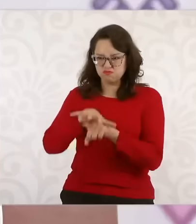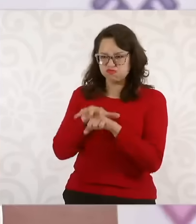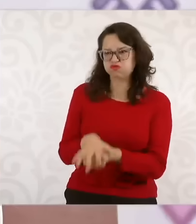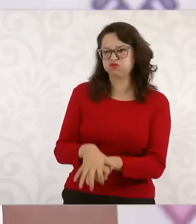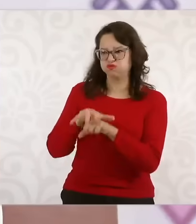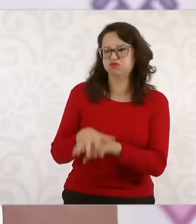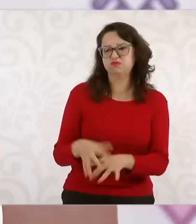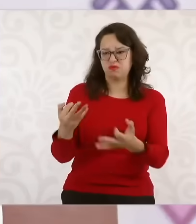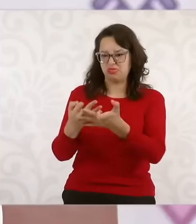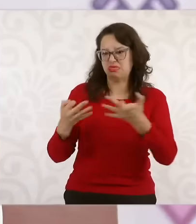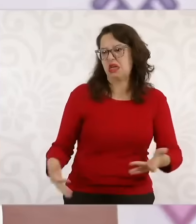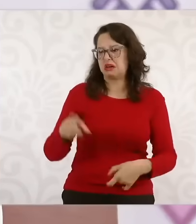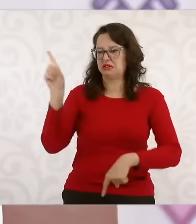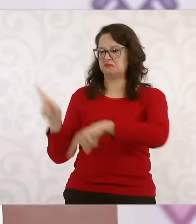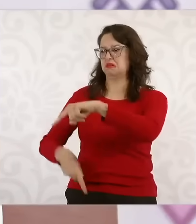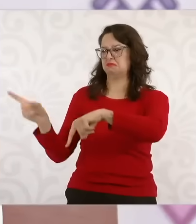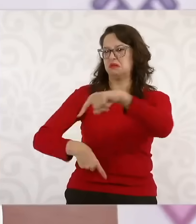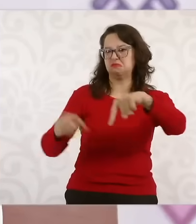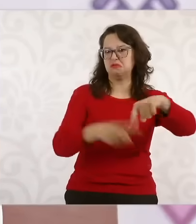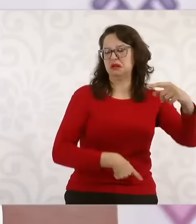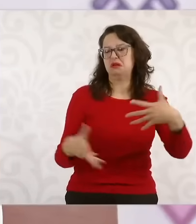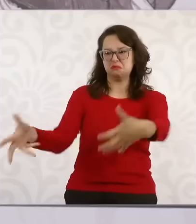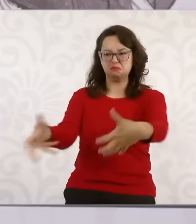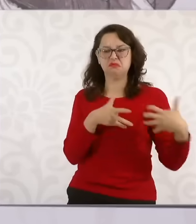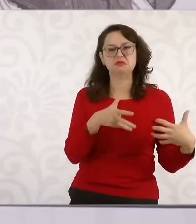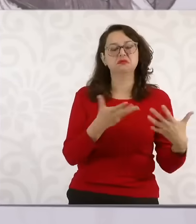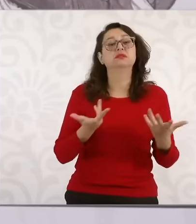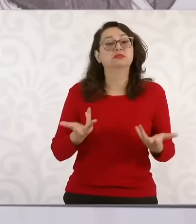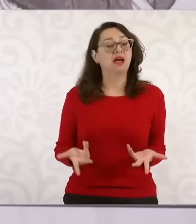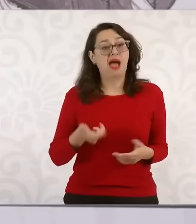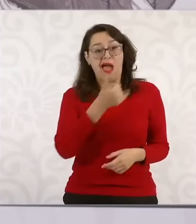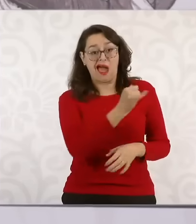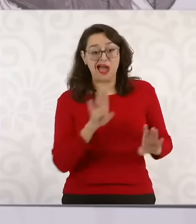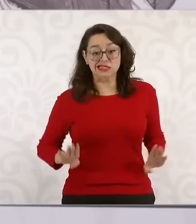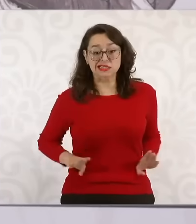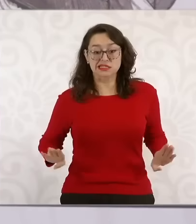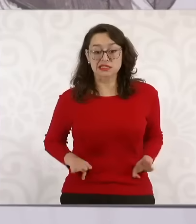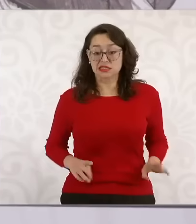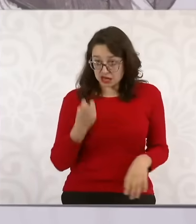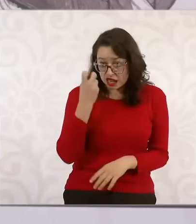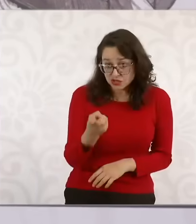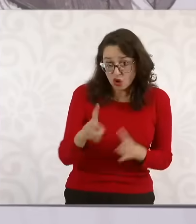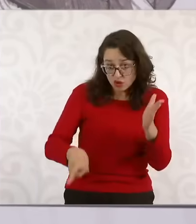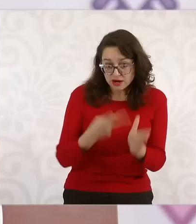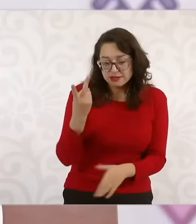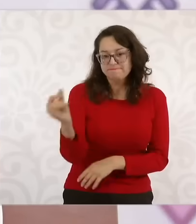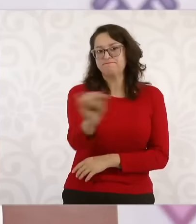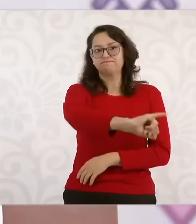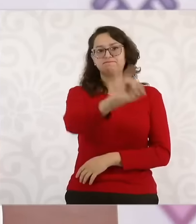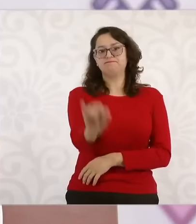de tierras, el despojo de tierras. Entonces, el mensaje hoy es nunca más. Vamos a ir más tarde